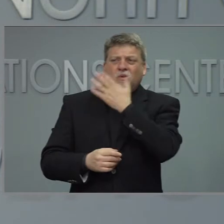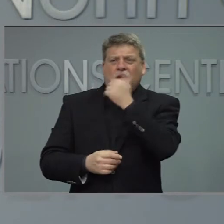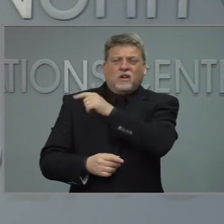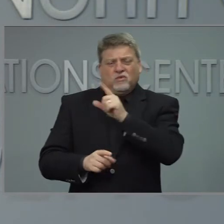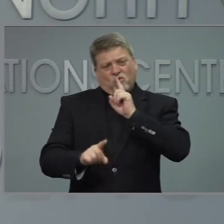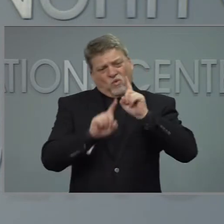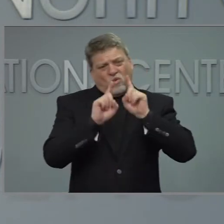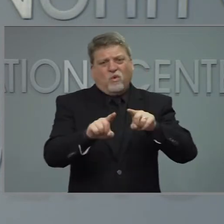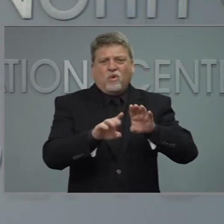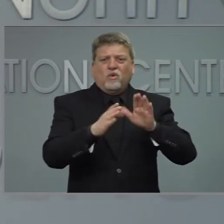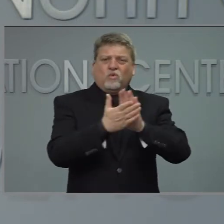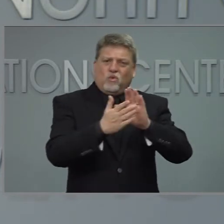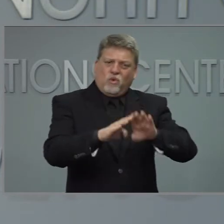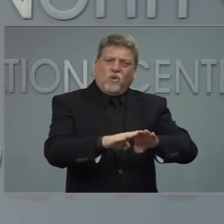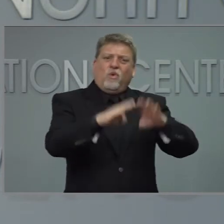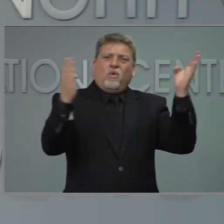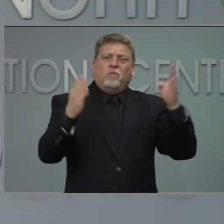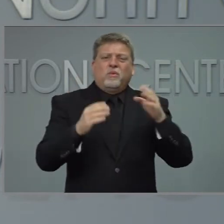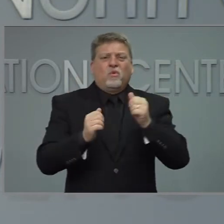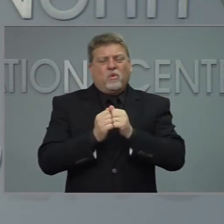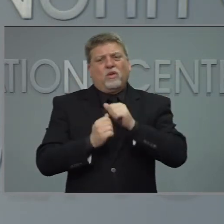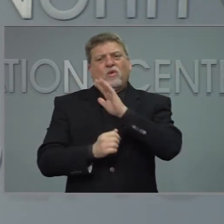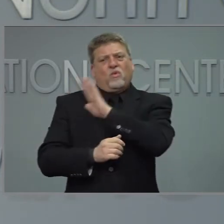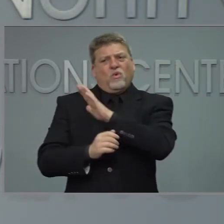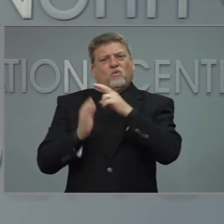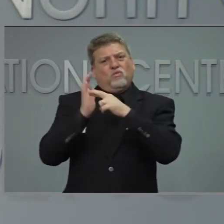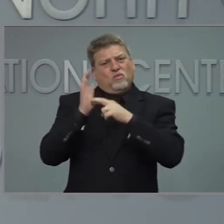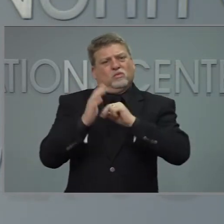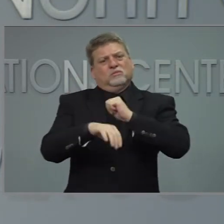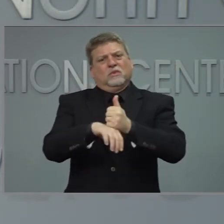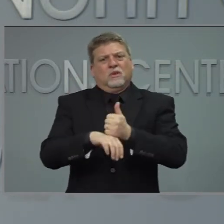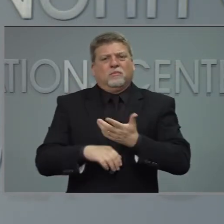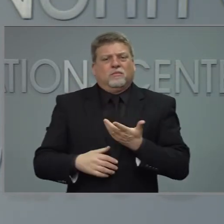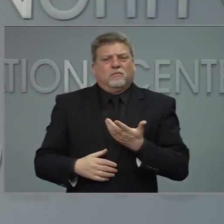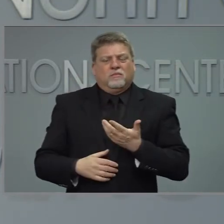Y si ya tiene la propuesta en su escritorio por qué no hacerlo en mandato, sí, para